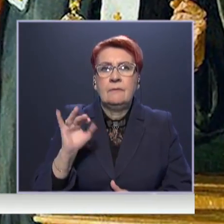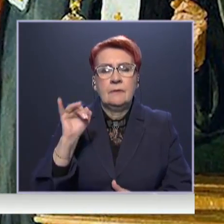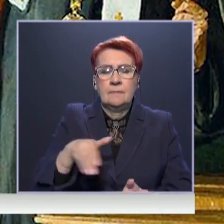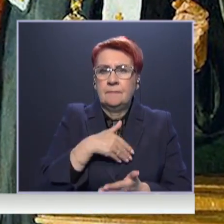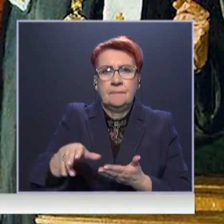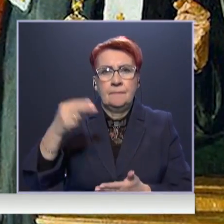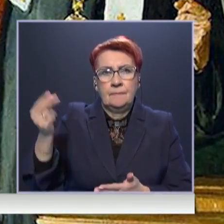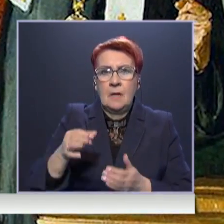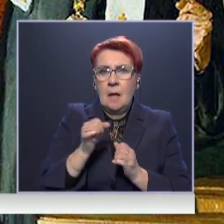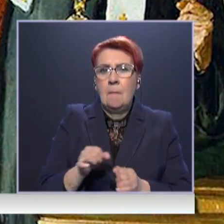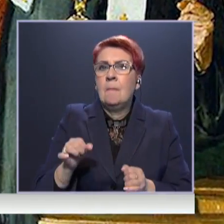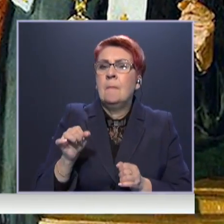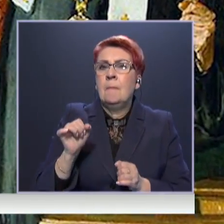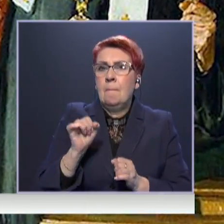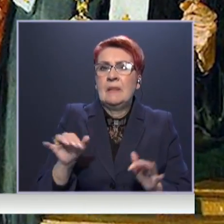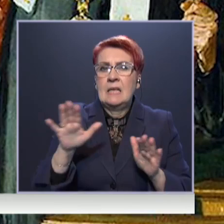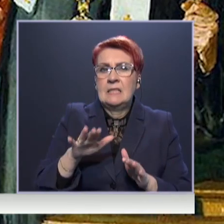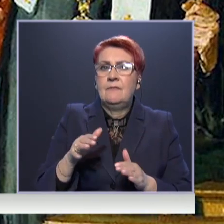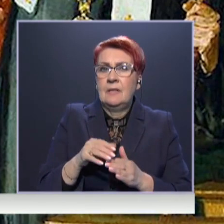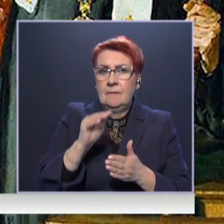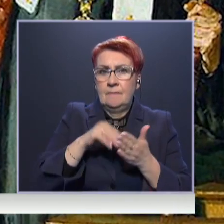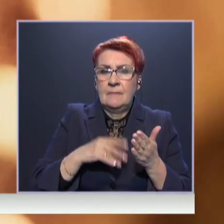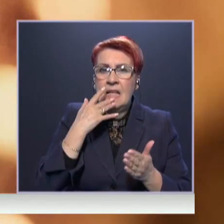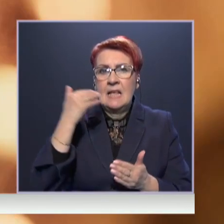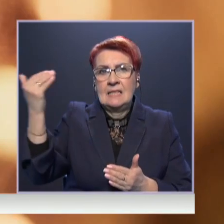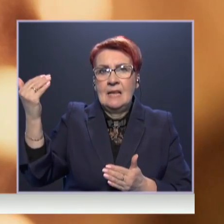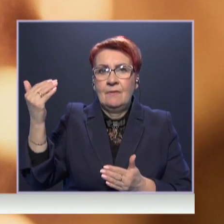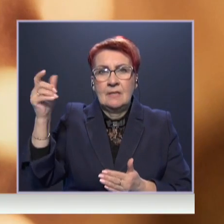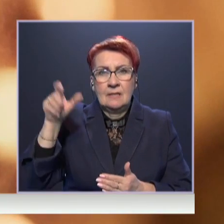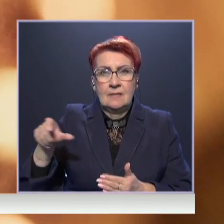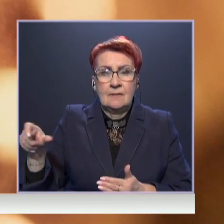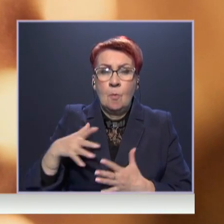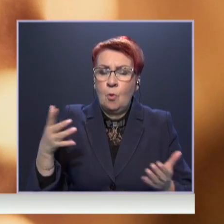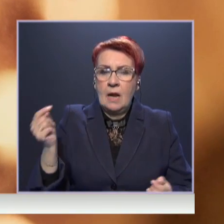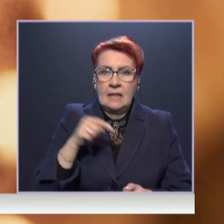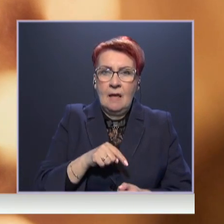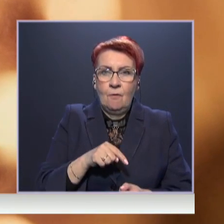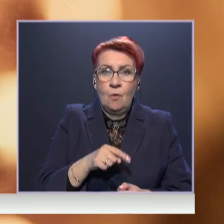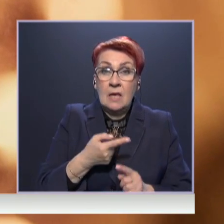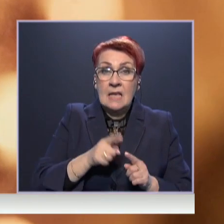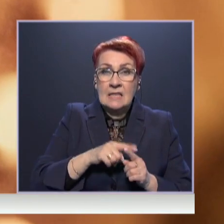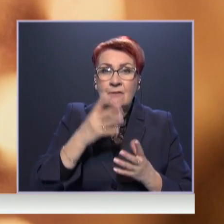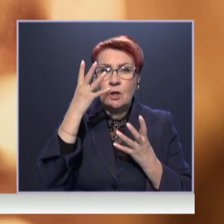благословенной грамоты в адрес иноземного ставленника более того вот из этого темного подвала Где он